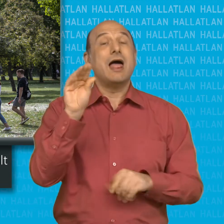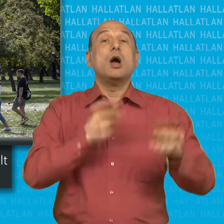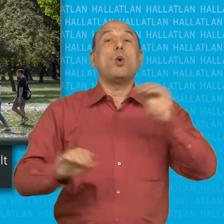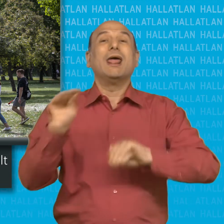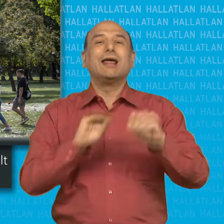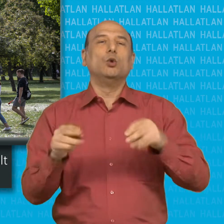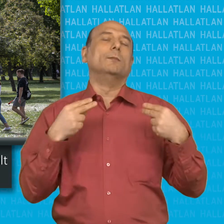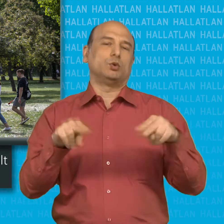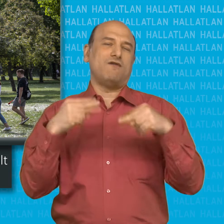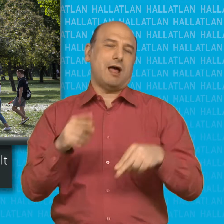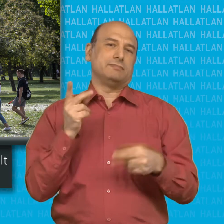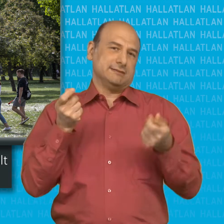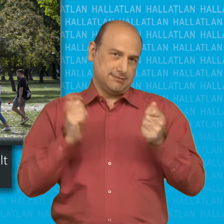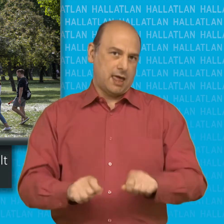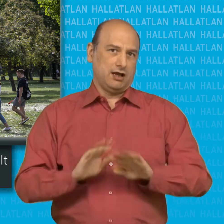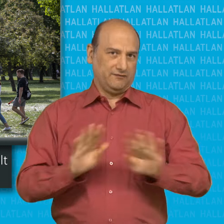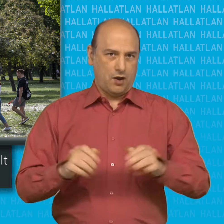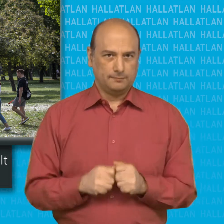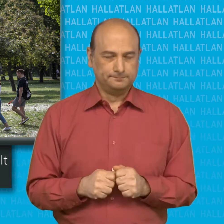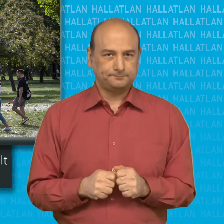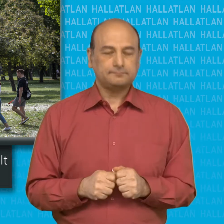a kollégiumok azonban továbbra is zárva tartanak.